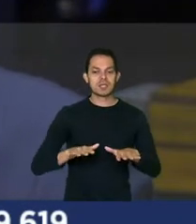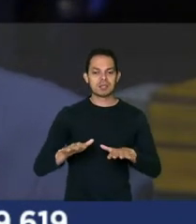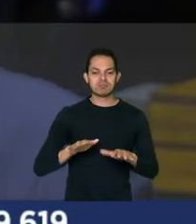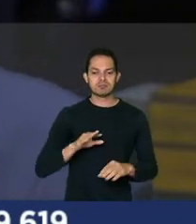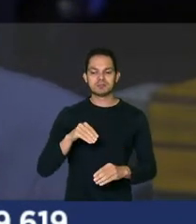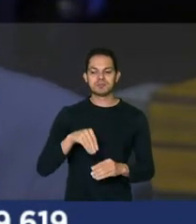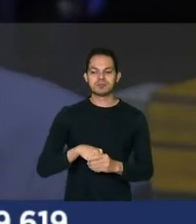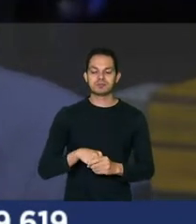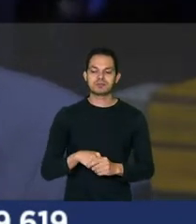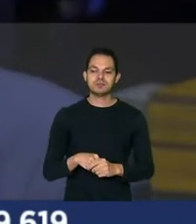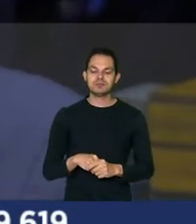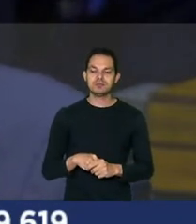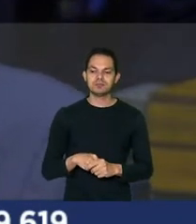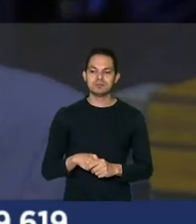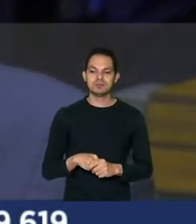3,4 DOS VALORES APOSTADOS DA MOVIMENTAÇÃO QUE FOI FEITA